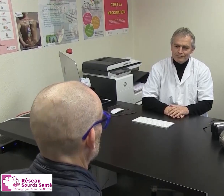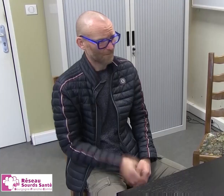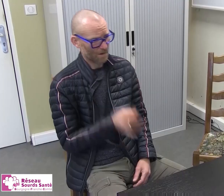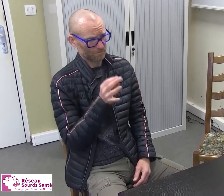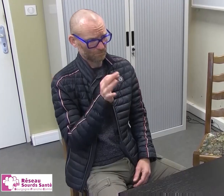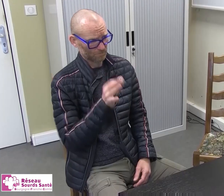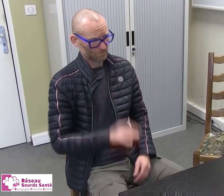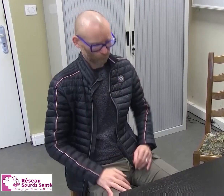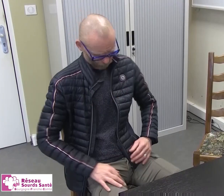oui